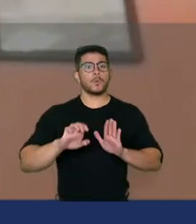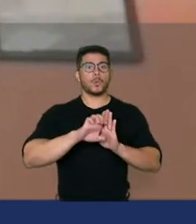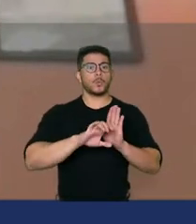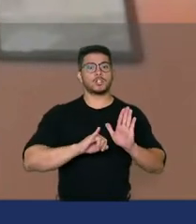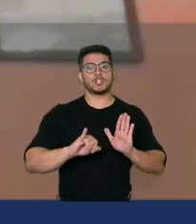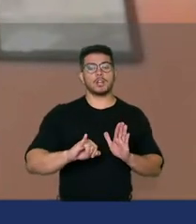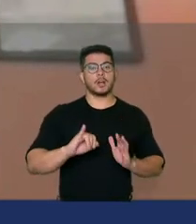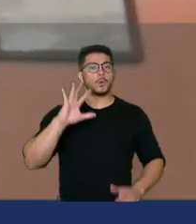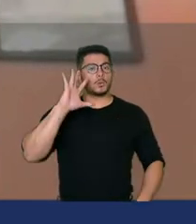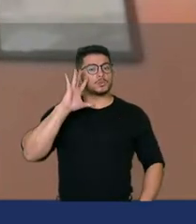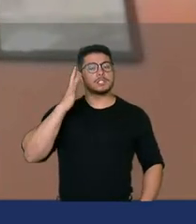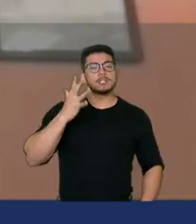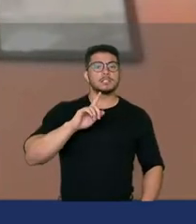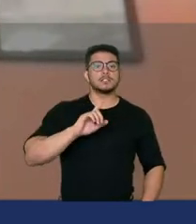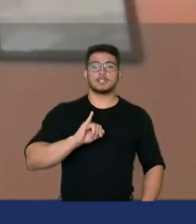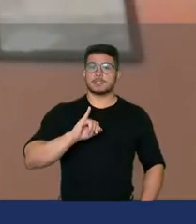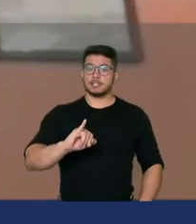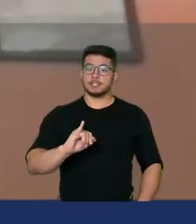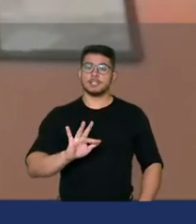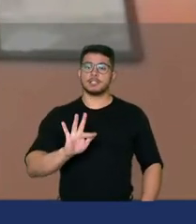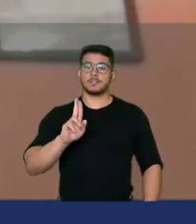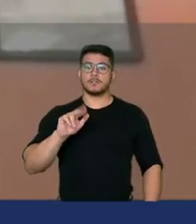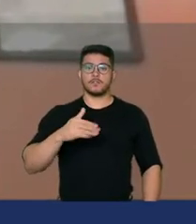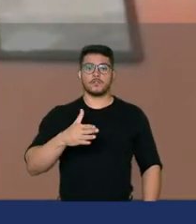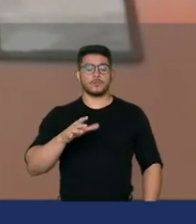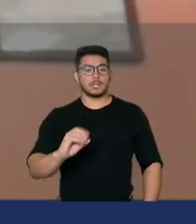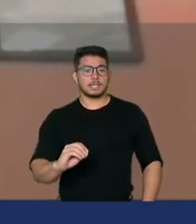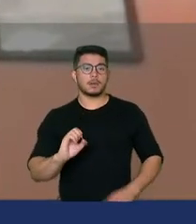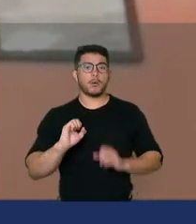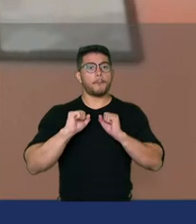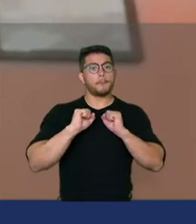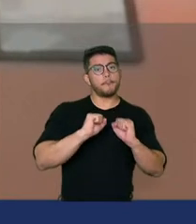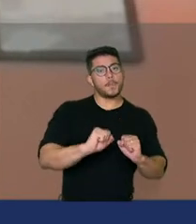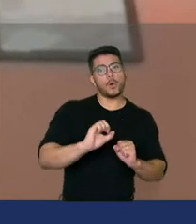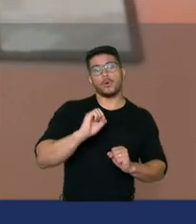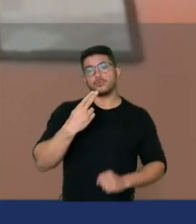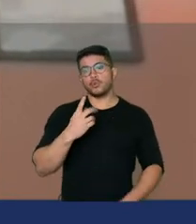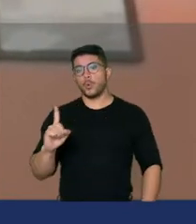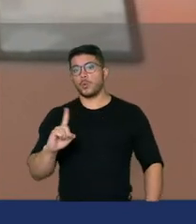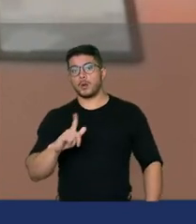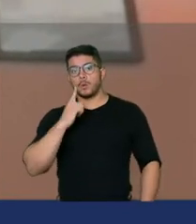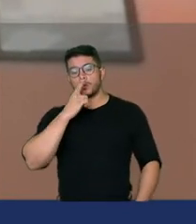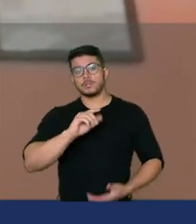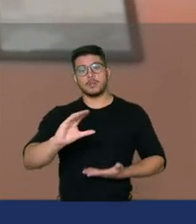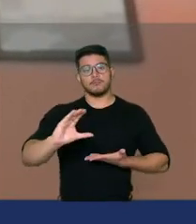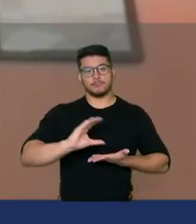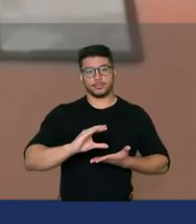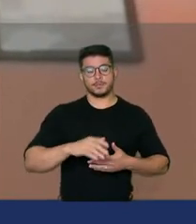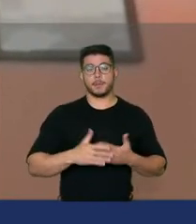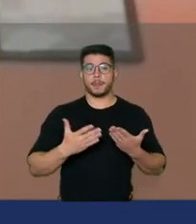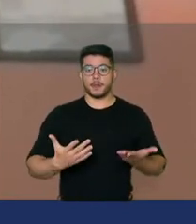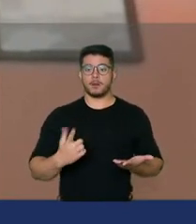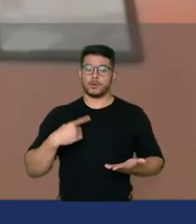CONTEMPLADOS QUE OS EDITAIS DECIDAM ATRAVÀS DA SUA COMISSÃO JULGADORA SE ESSAS FUNDAÇÕES E INSTITUTOS SÃO MERECEDORAS OU NÃO DOS RECURSOS. NÃO ACREDITAMOS QUE